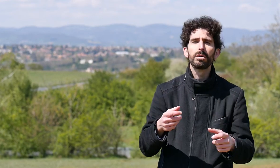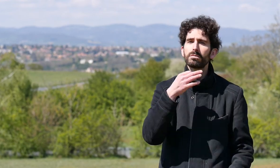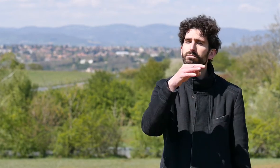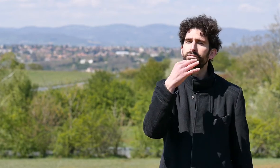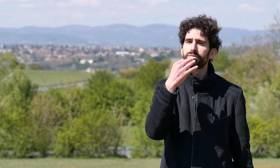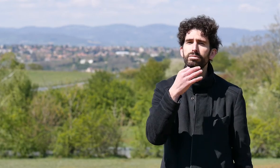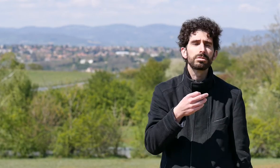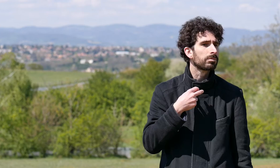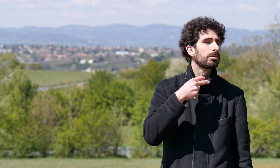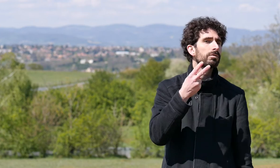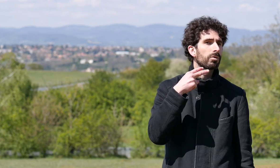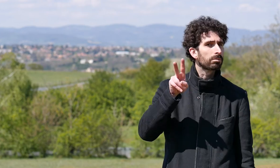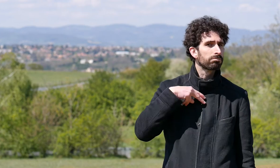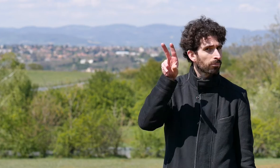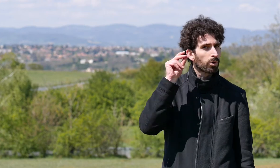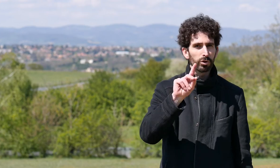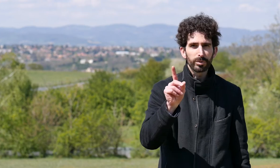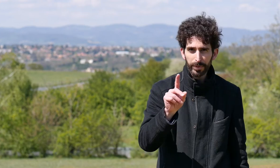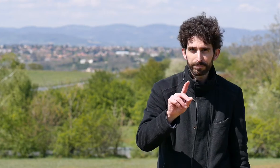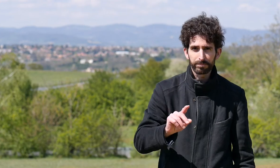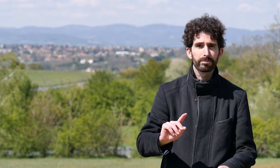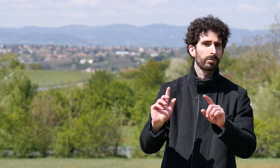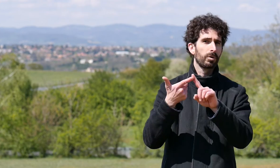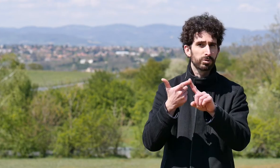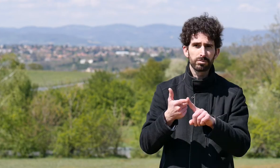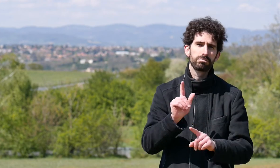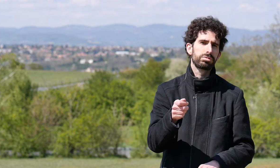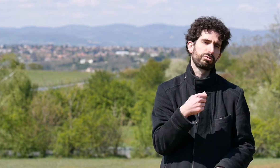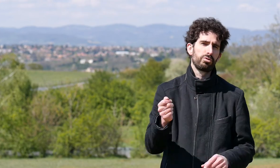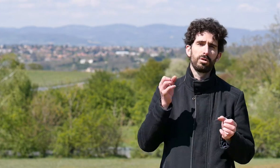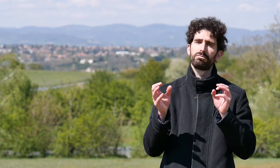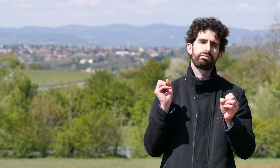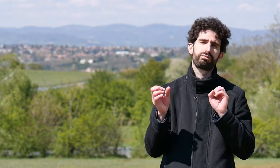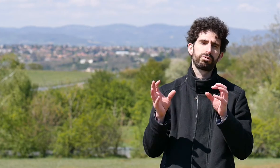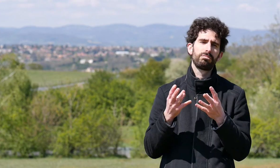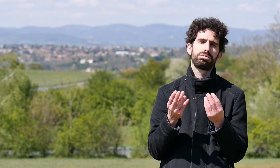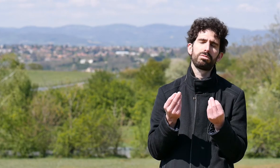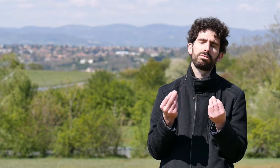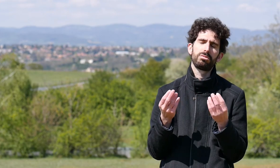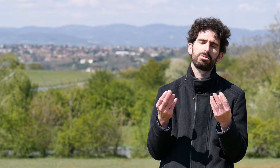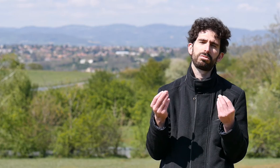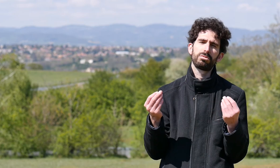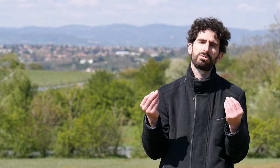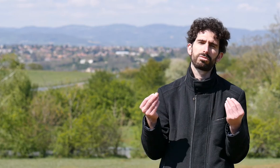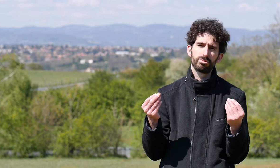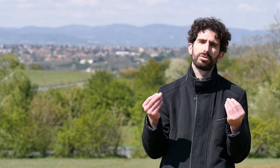que je parle et que je n'entends pas ma voix. Deuxièment, bien sûr, beaucoup en signes.